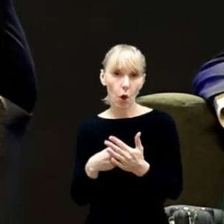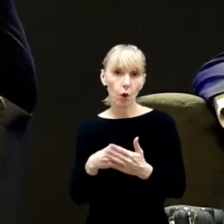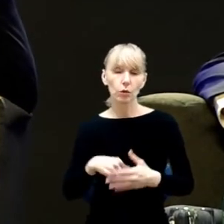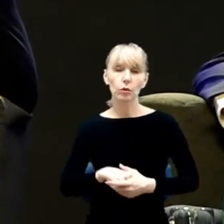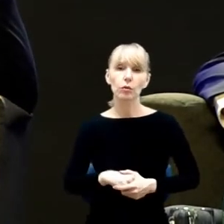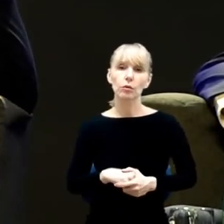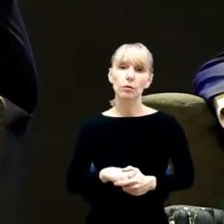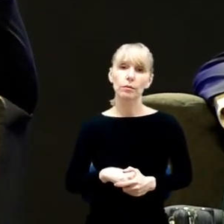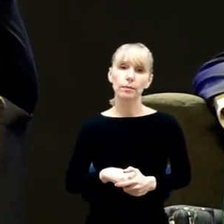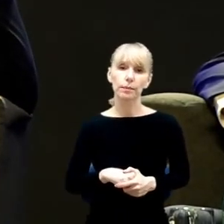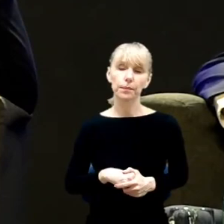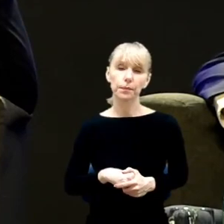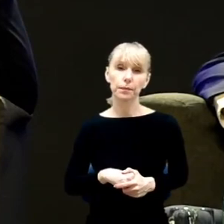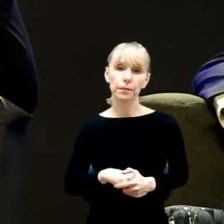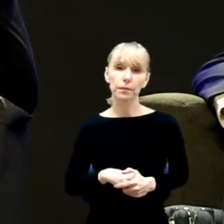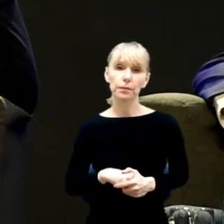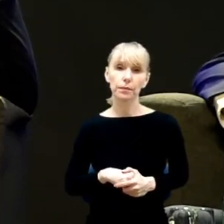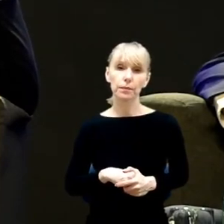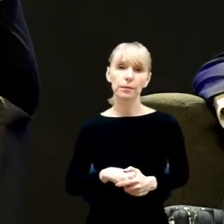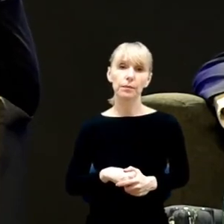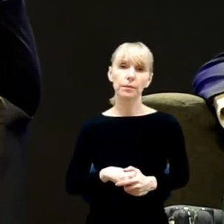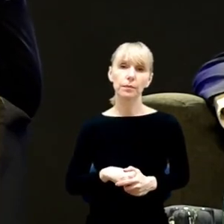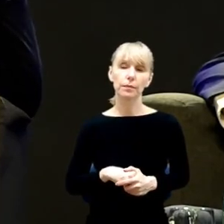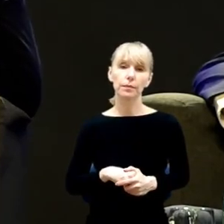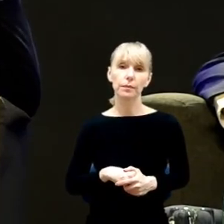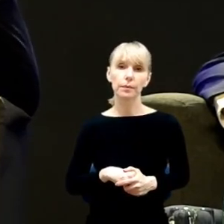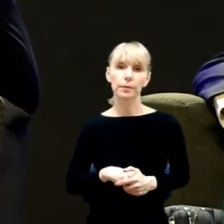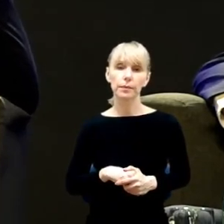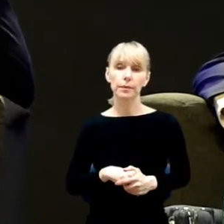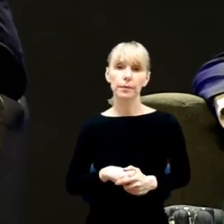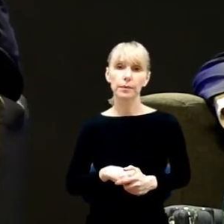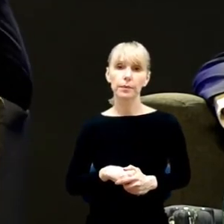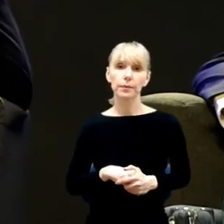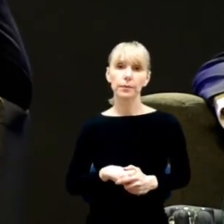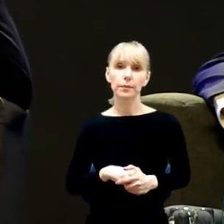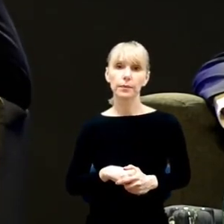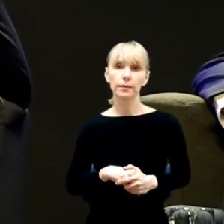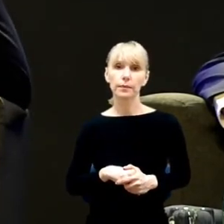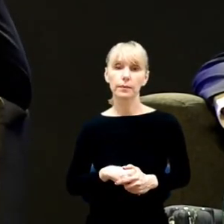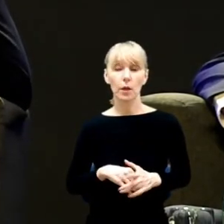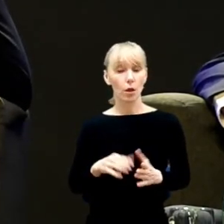Jeżeli chodzi o same możliwości finansowania,